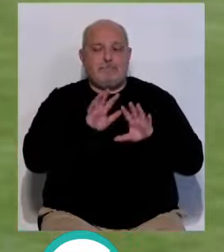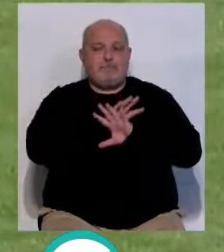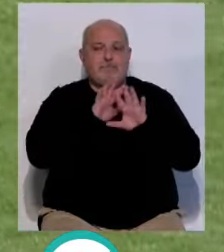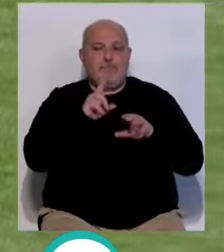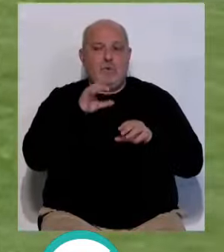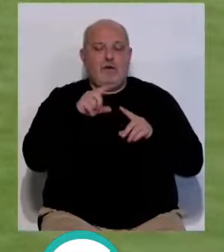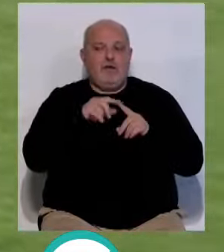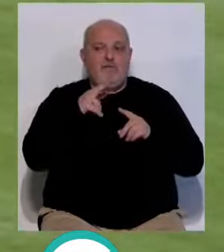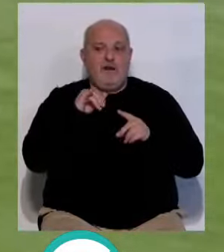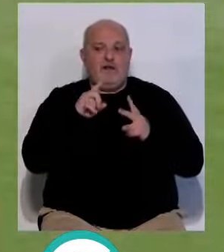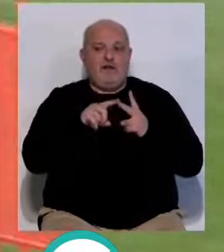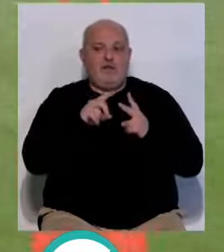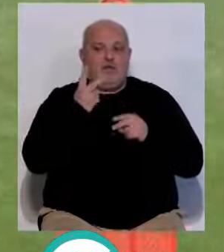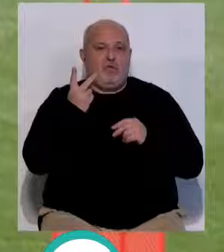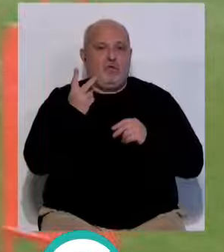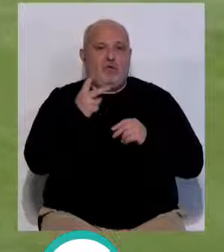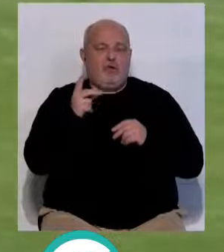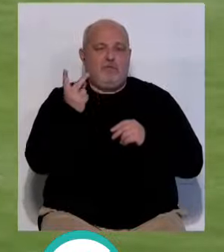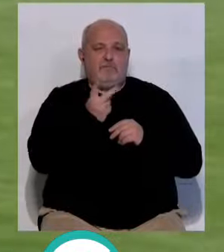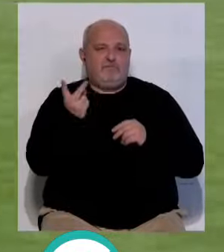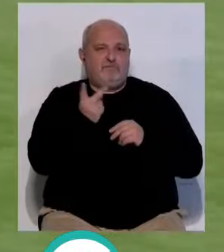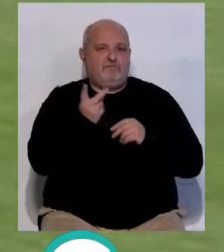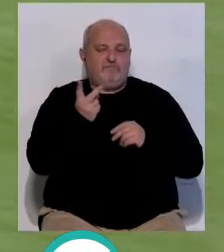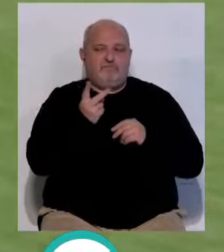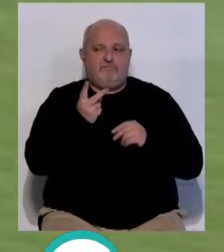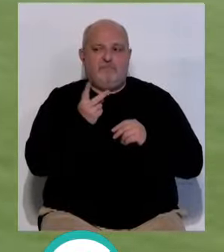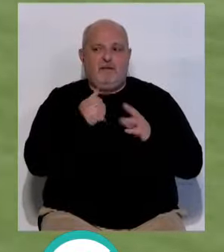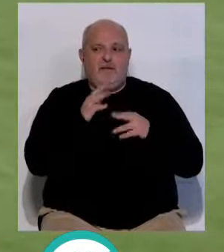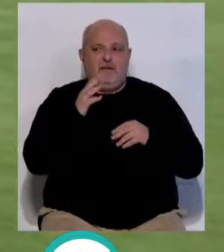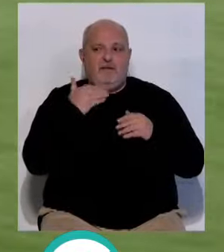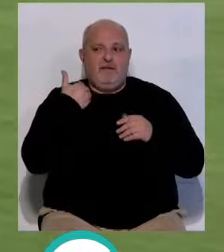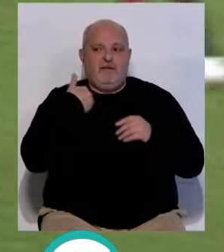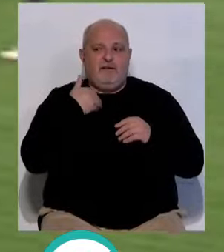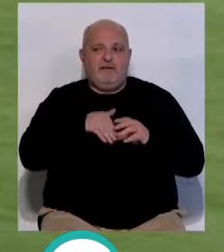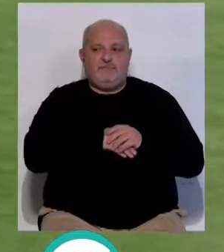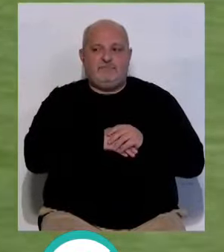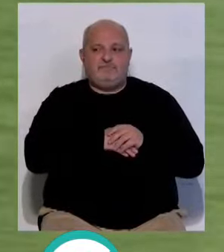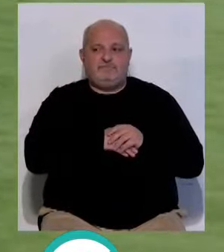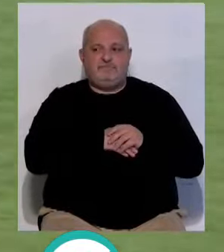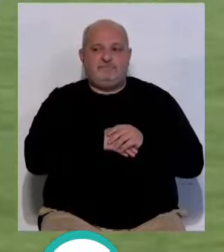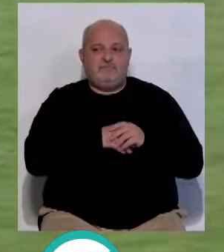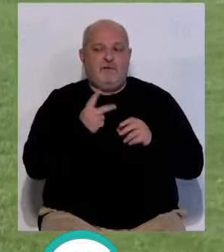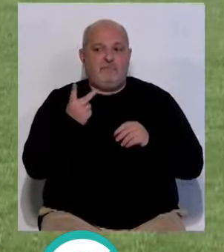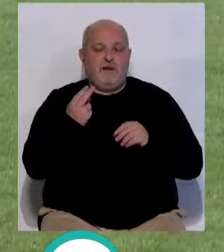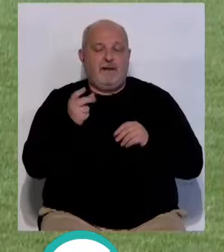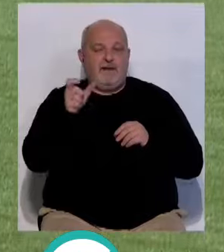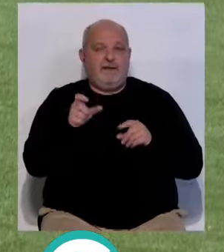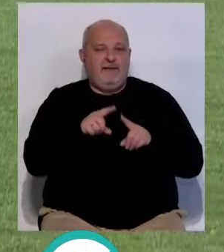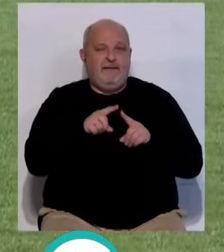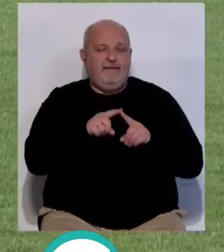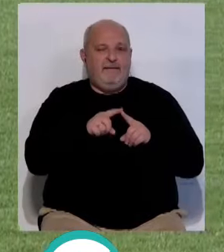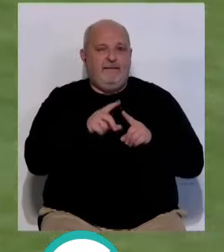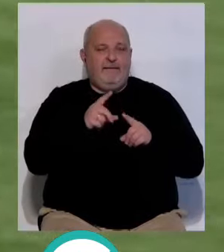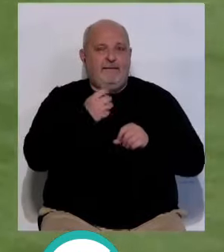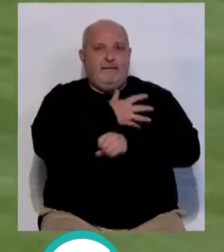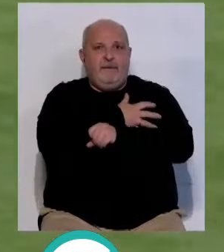Hernández y fali son los más H los más titulares pero con esa pareja el poderío defensivo aéreo